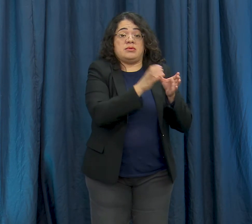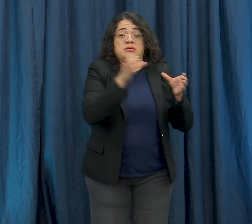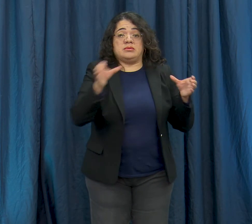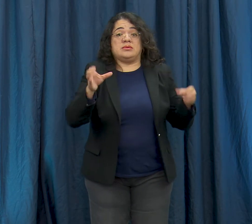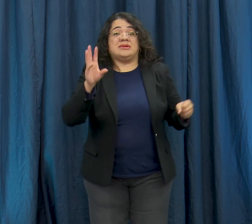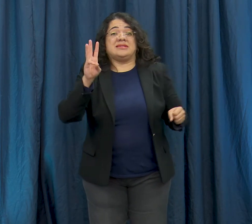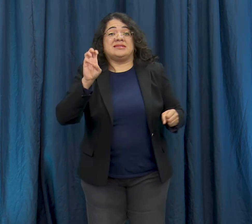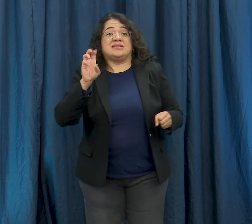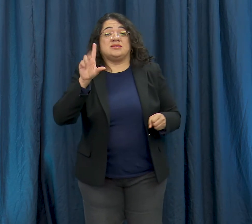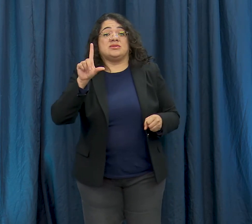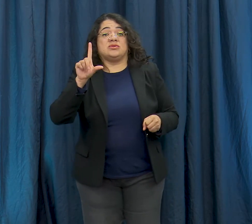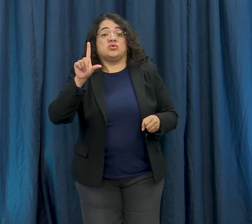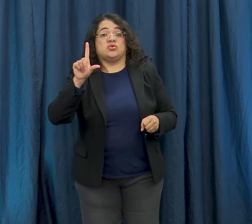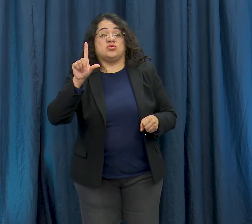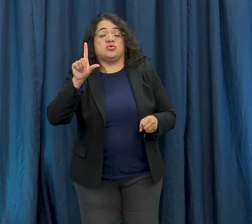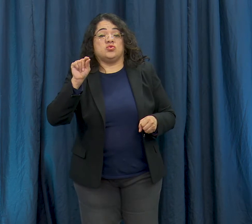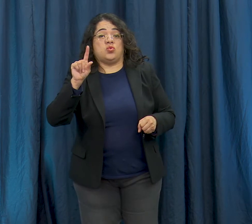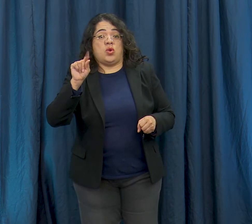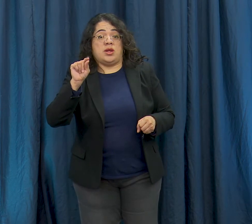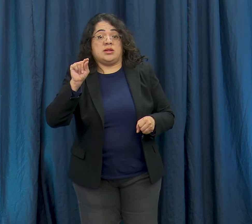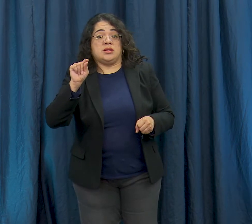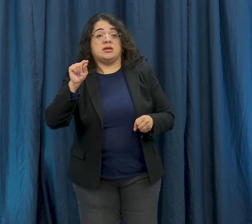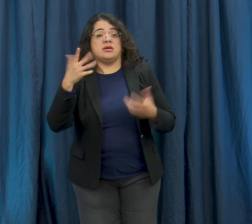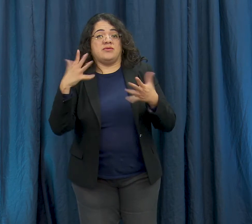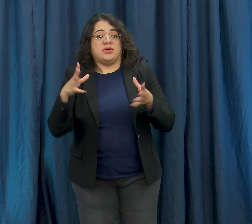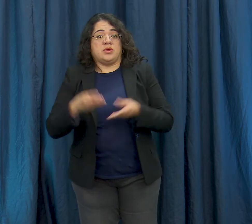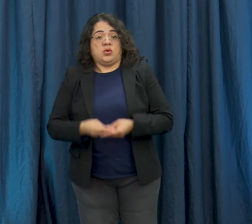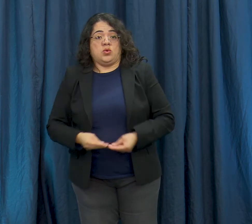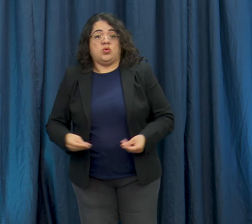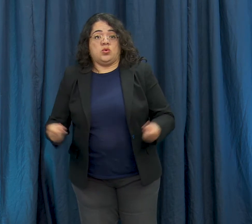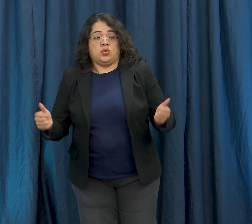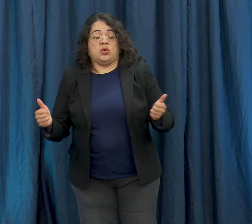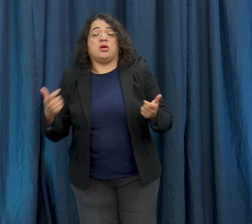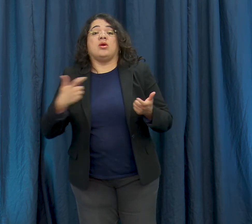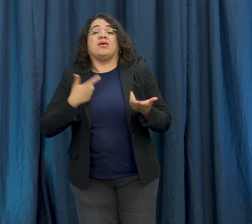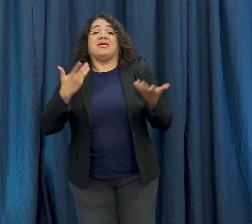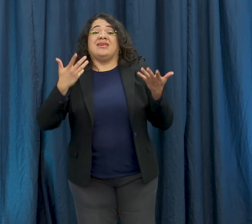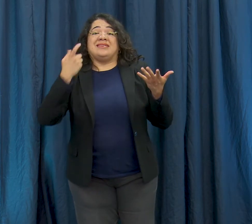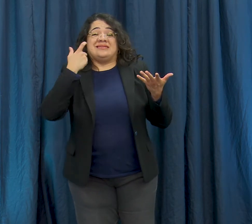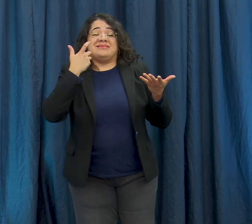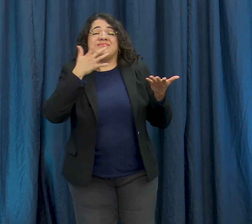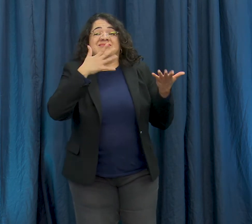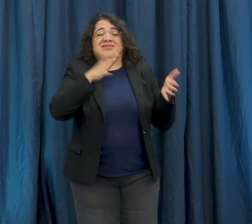lamentablemente hemos perdido Cuarenta Y Cinco residentes por este veeru's a este